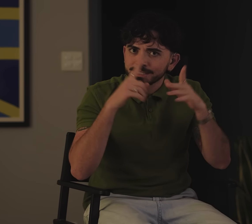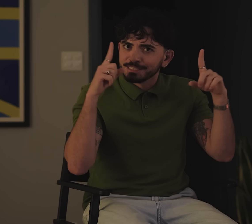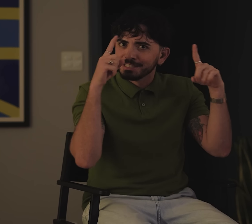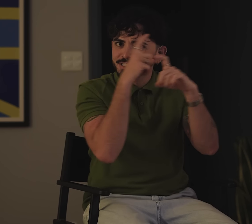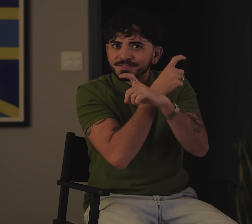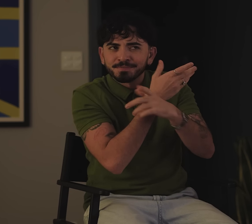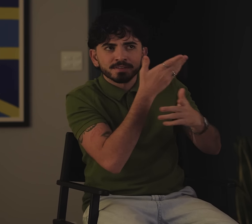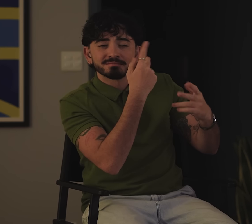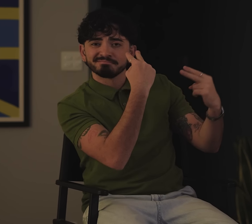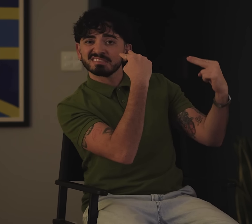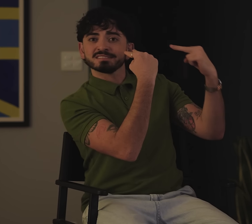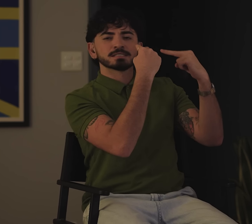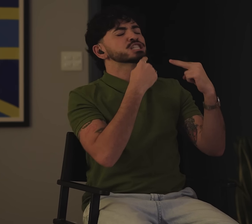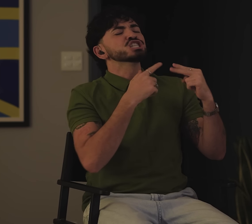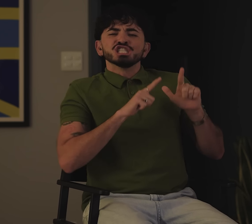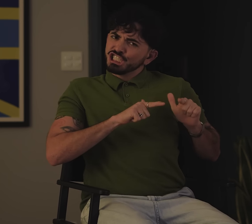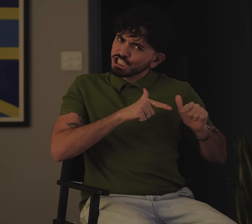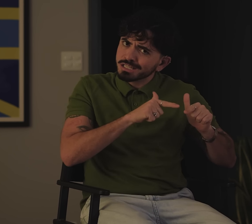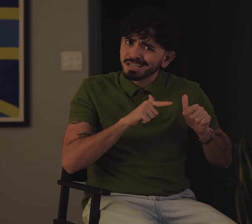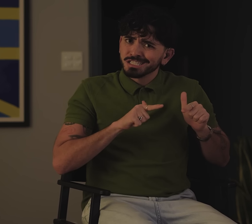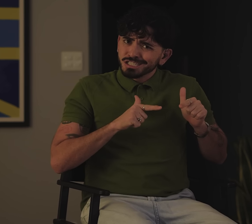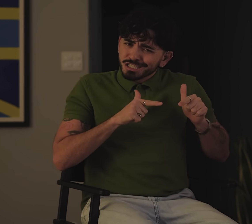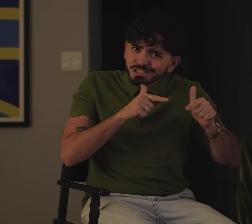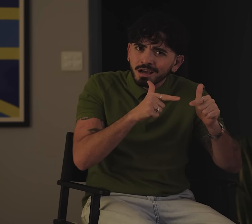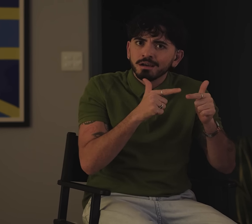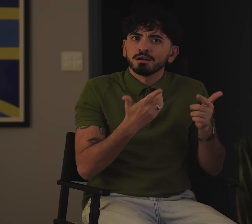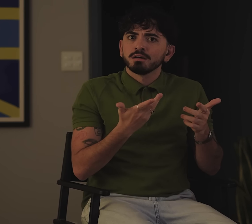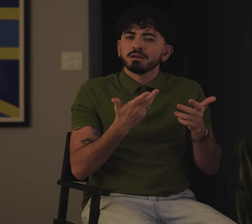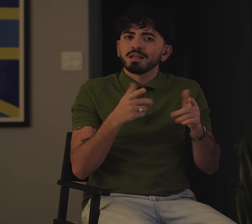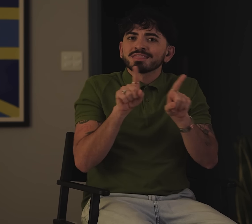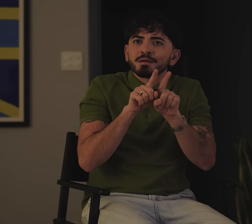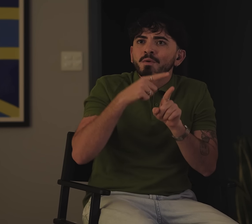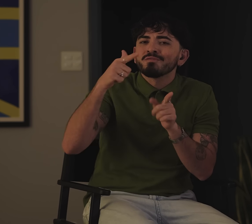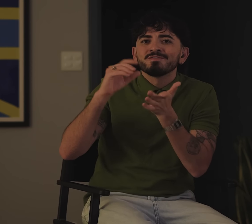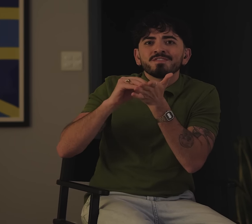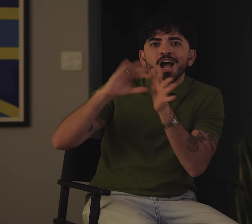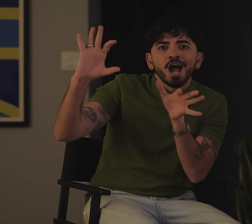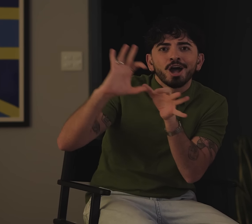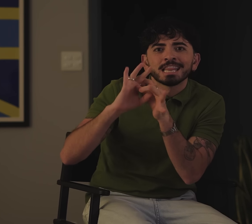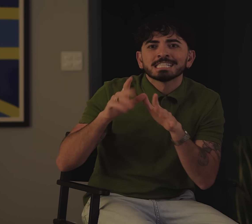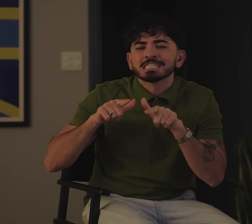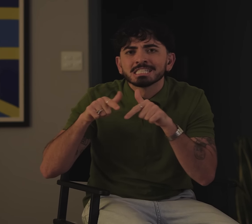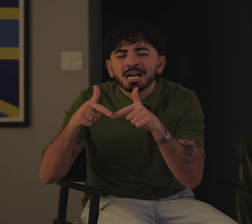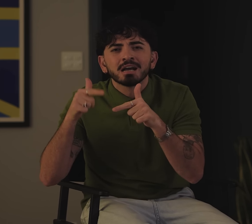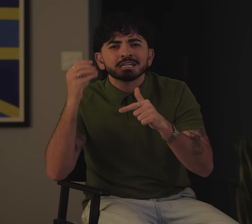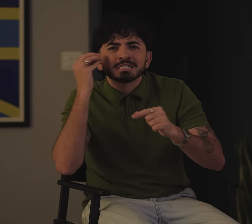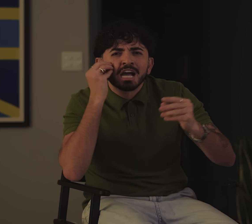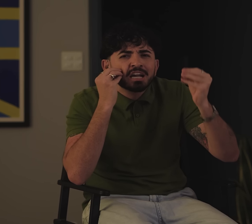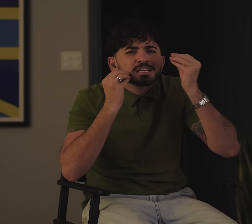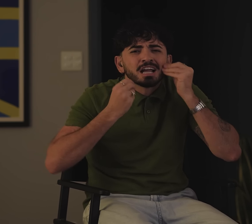e encontrarmos barreiras porque a sociedade não acredita, porque faltaram oportunidades, espaços e pessoas dispostas a enxergar isso.